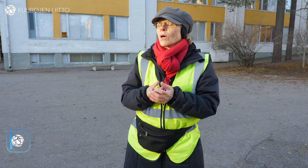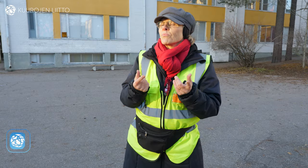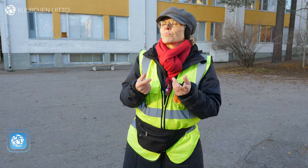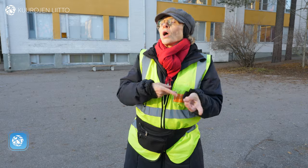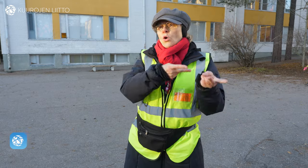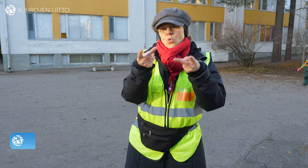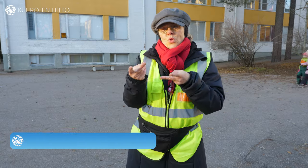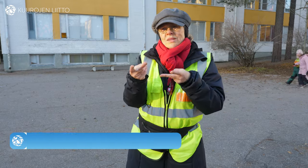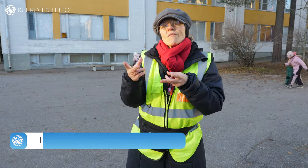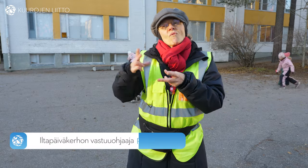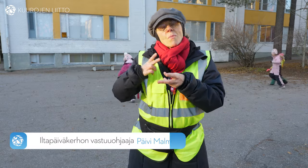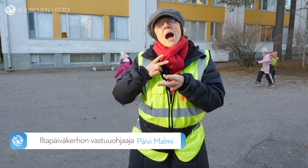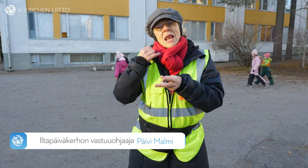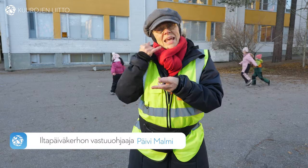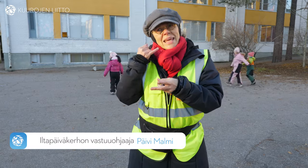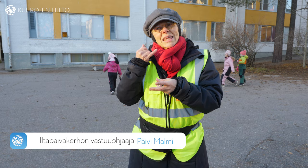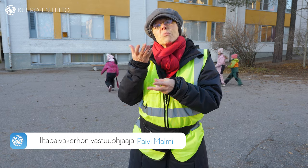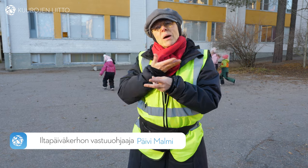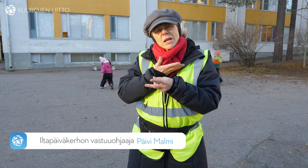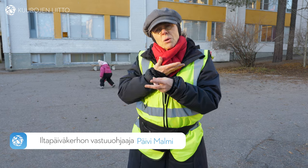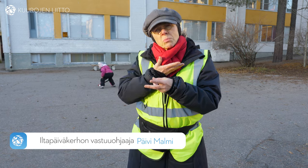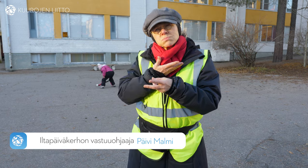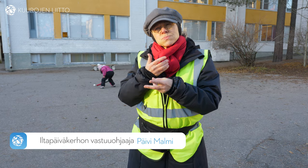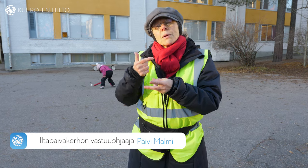Yleensä täällä on paljon vapaata leikkiä.